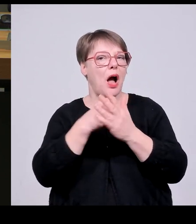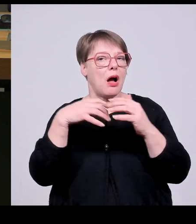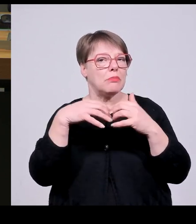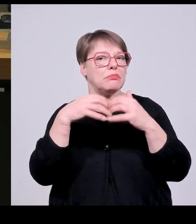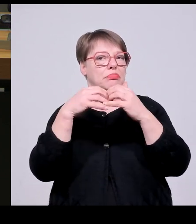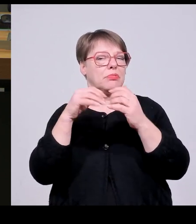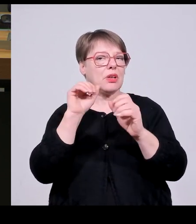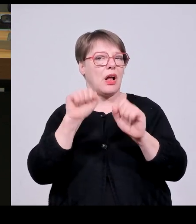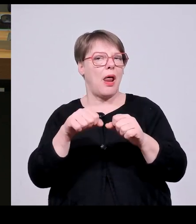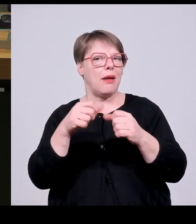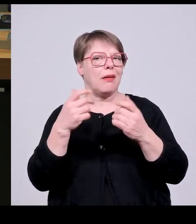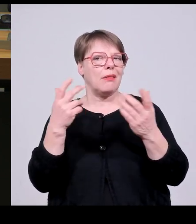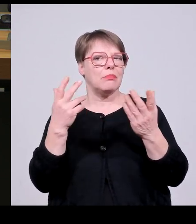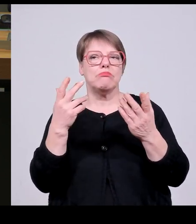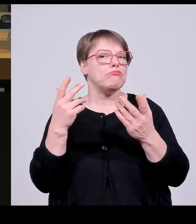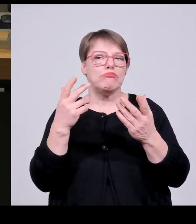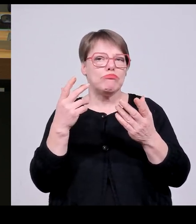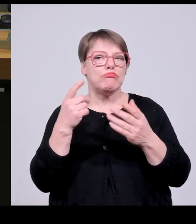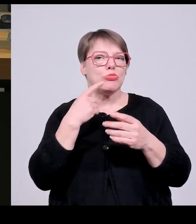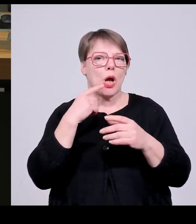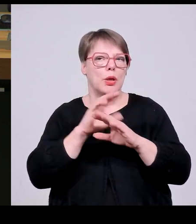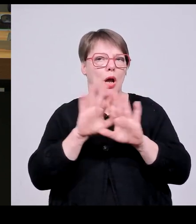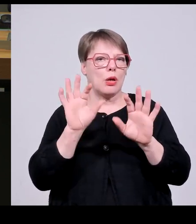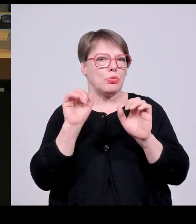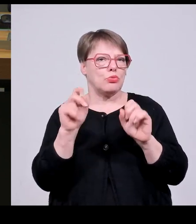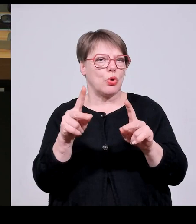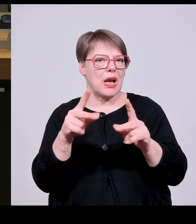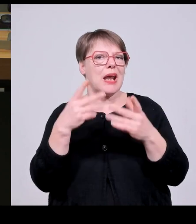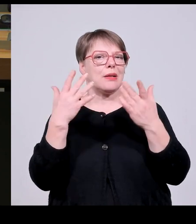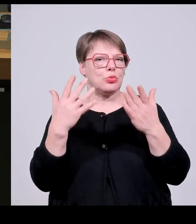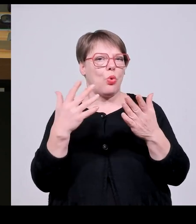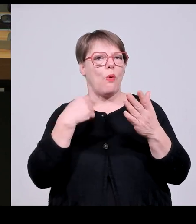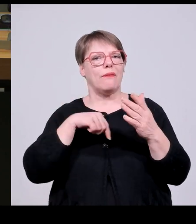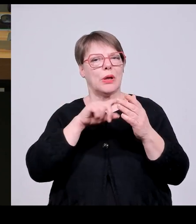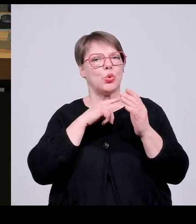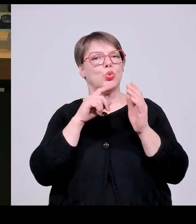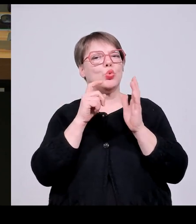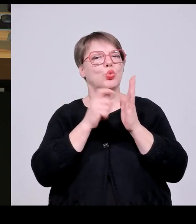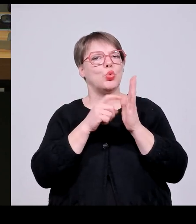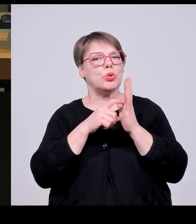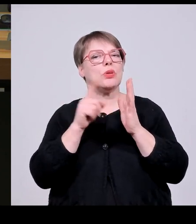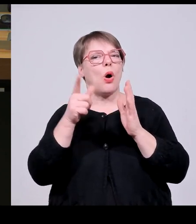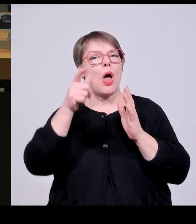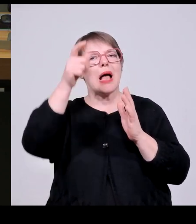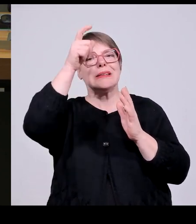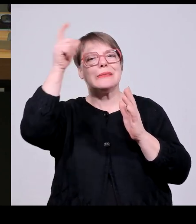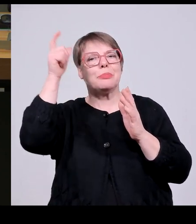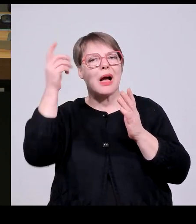Eintrag gelöst werden und ich bin auch für jeden besseren Vorschlag dankba. Eins darf aber auf gar keinen Fall passieren,